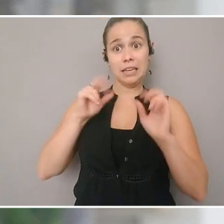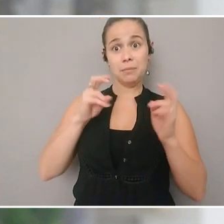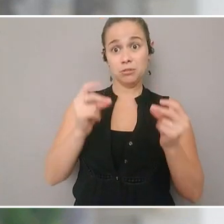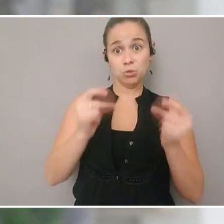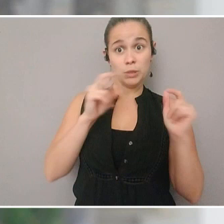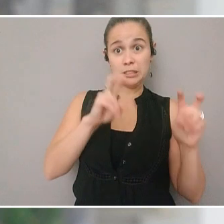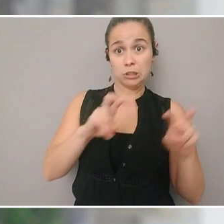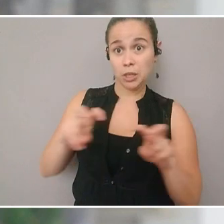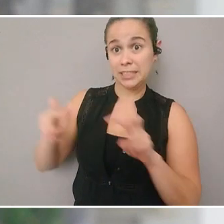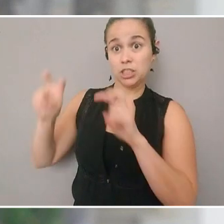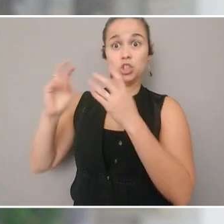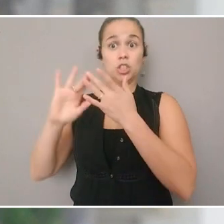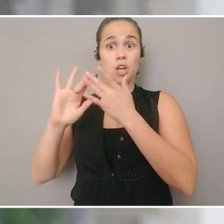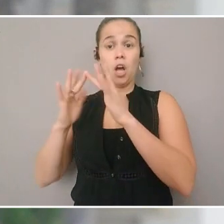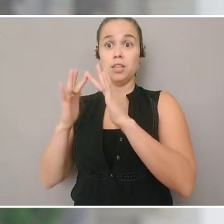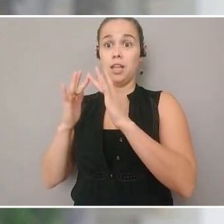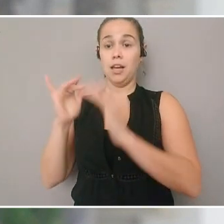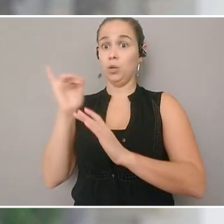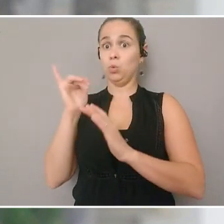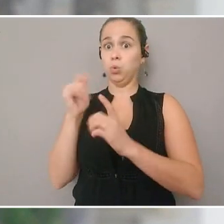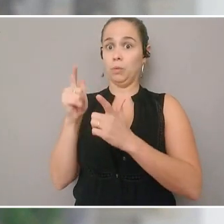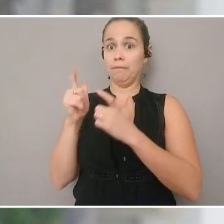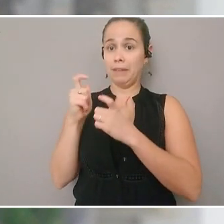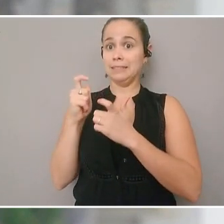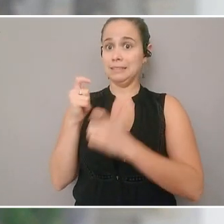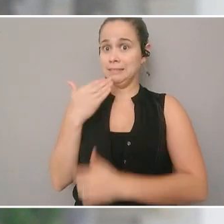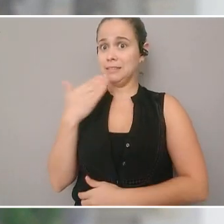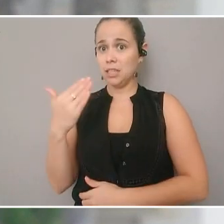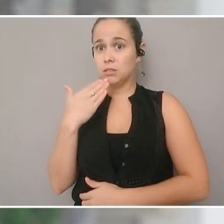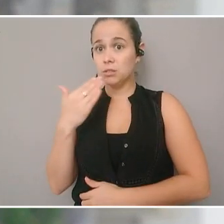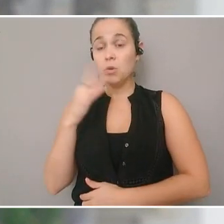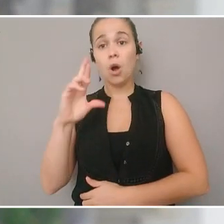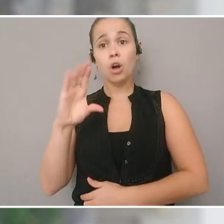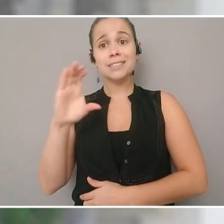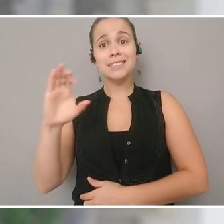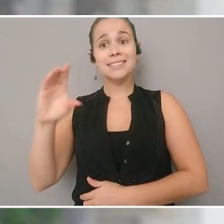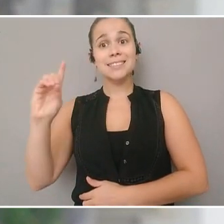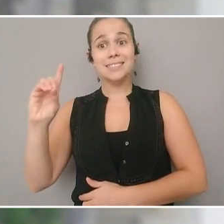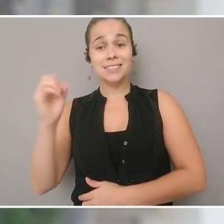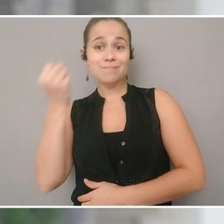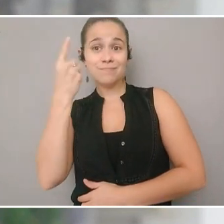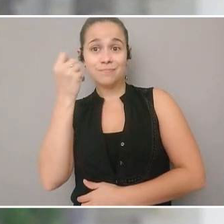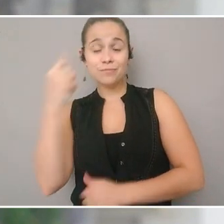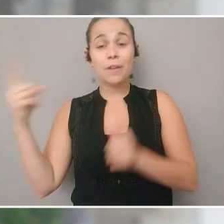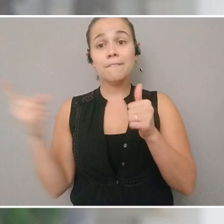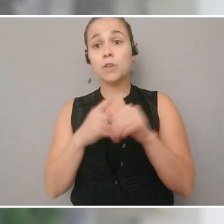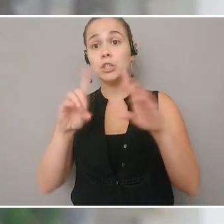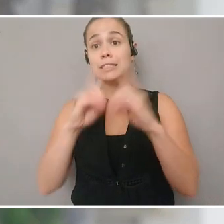clasesen línea muy rápido. RCCD fue uno de los